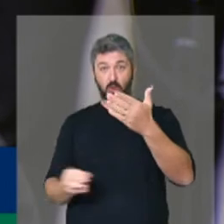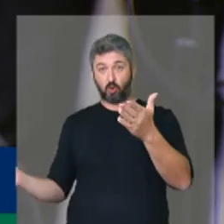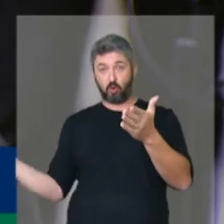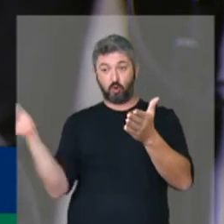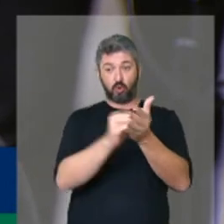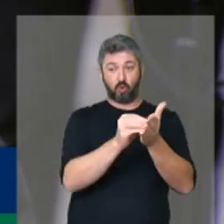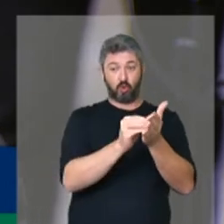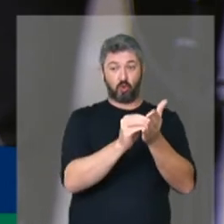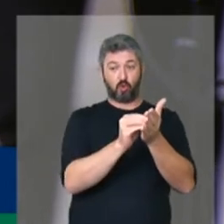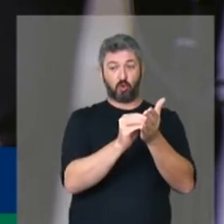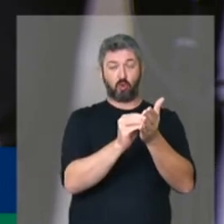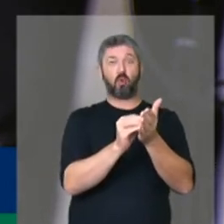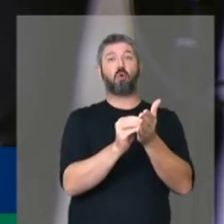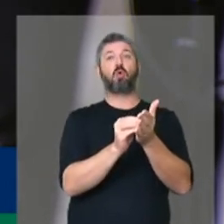QUE JABUTI. TEM UMA FRAUDE. O RELATOR DA MATÉRIA COLOCOU